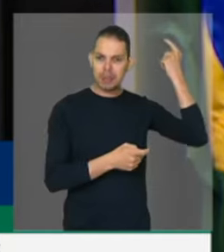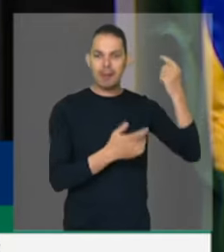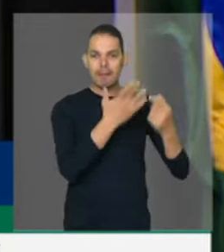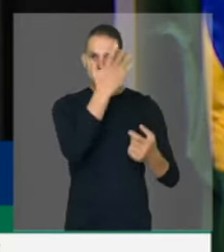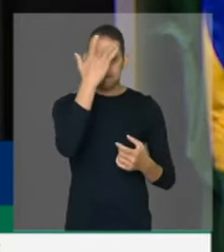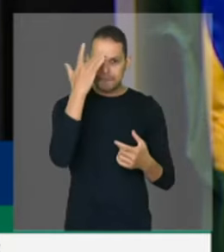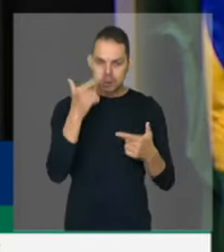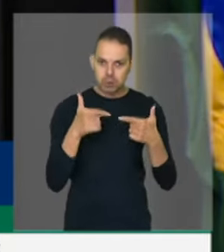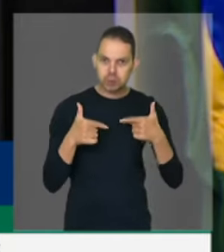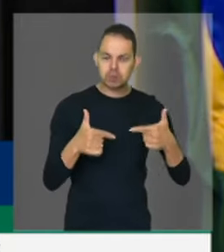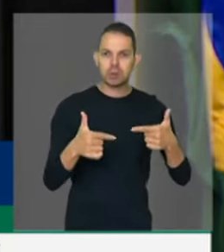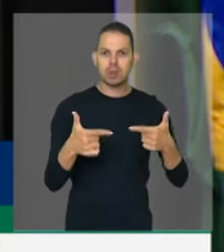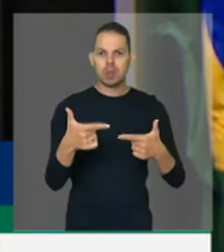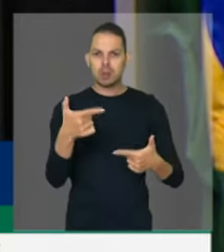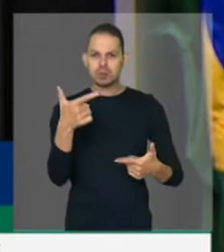ES... A COVID... TEM MATADO MAIS. E A COVID TEM MATADO